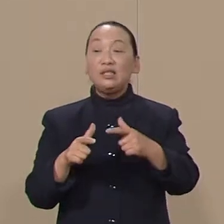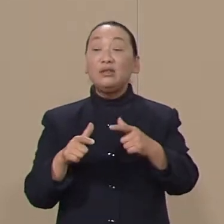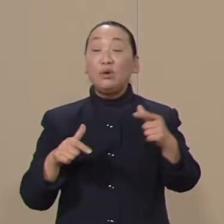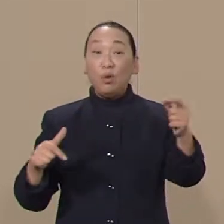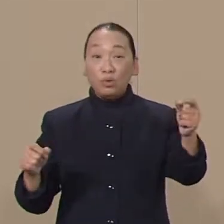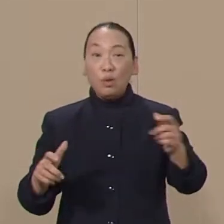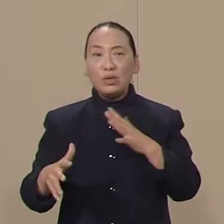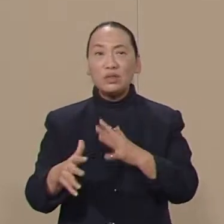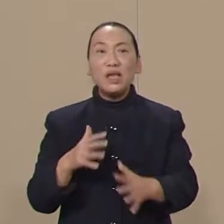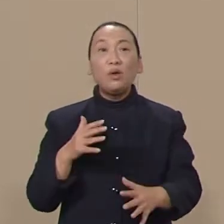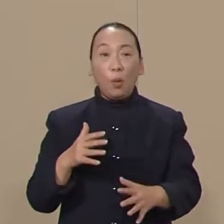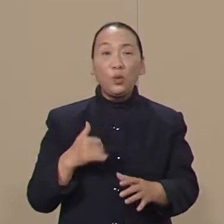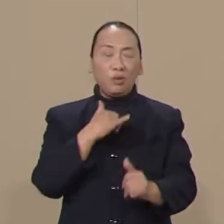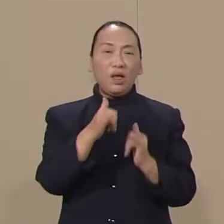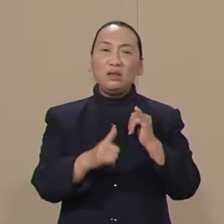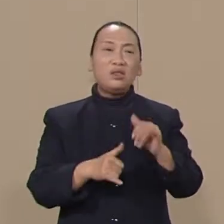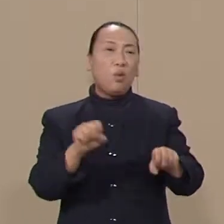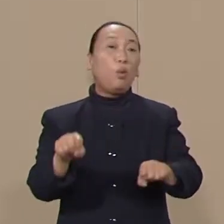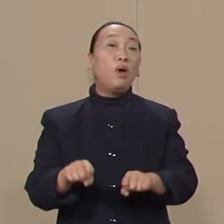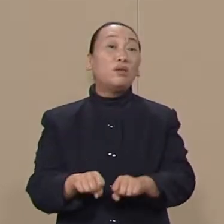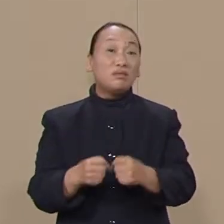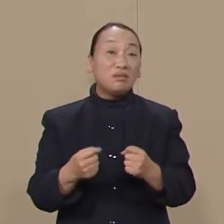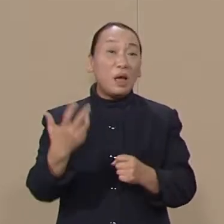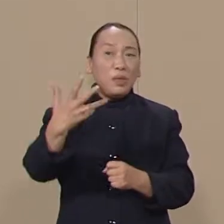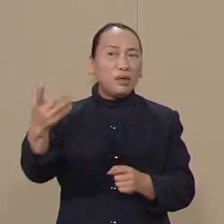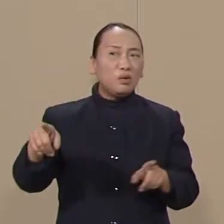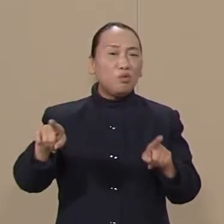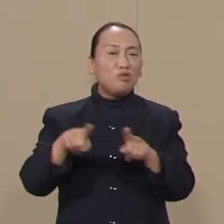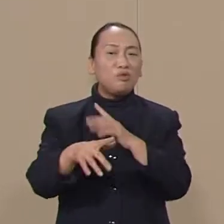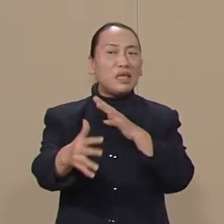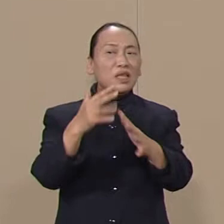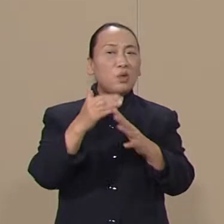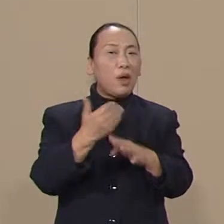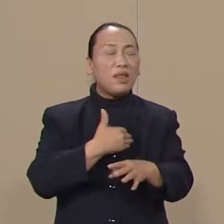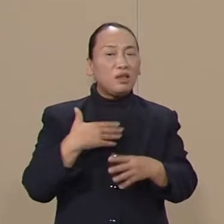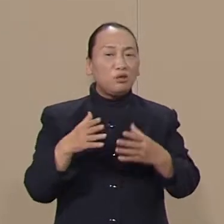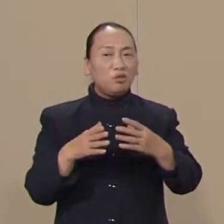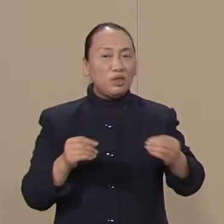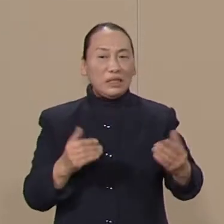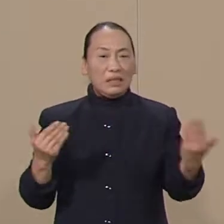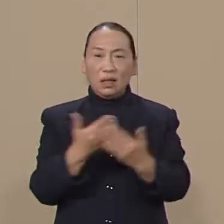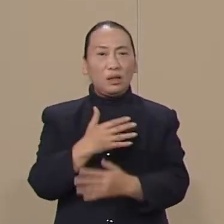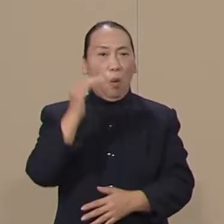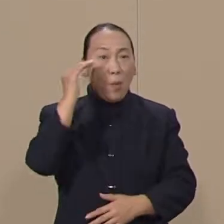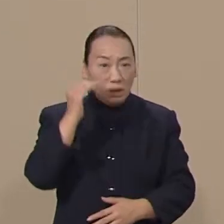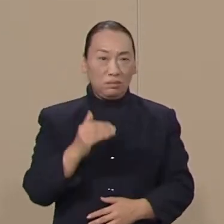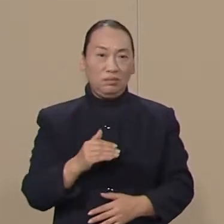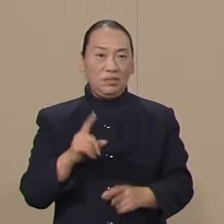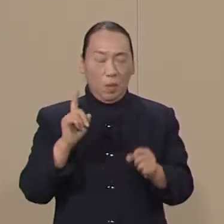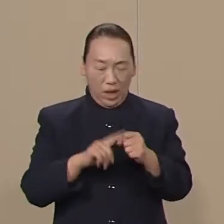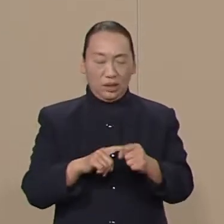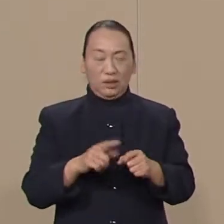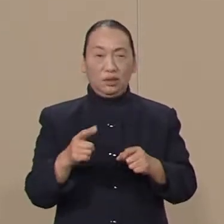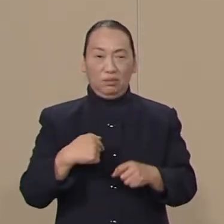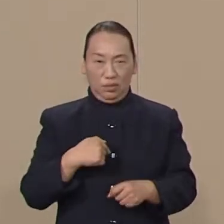アメリカとともに戦争ができる 国を国会で作ってはならない このために社民党は頑張ります 佐：あの…